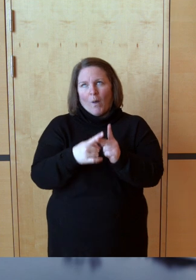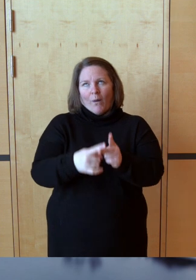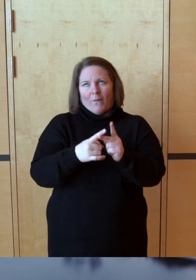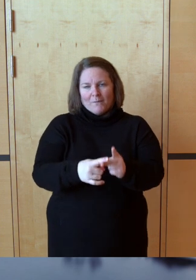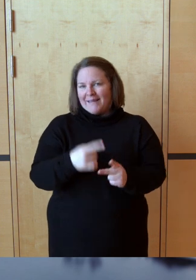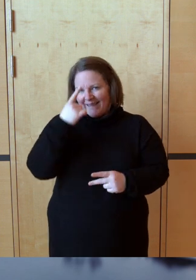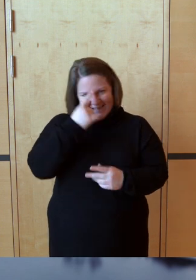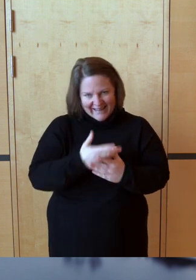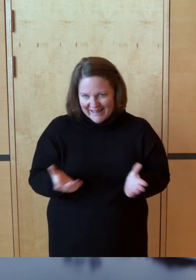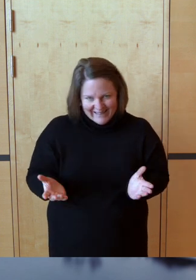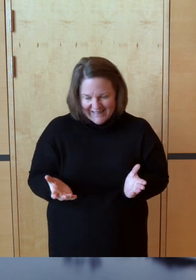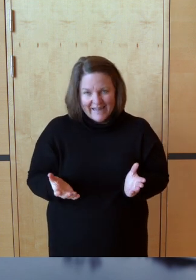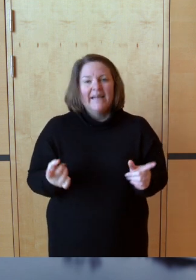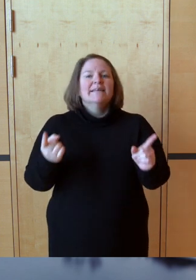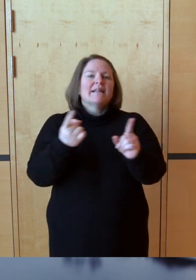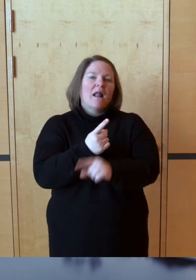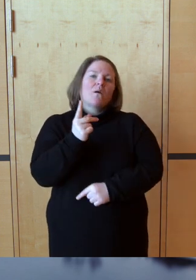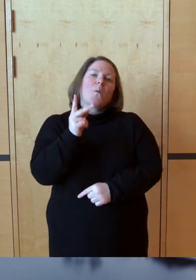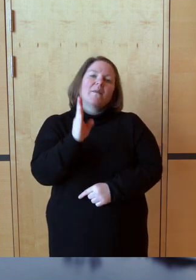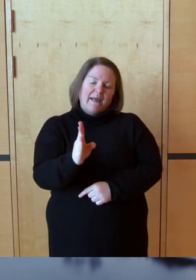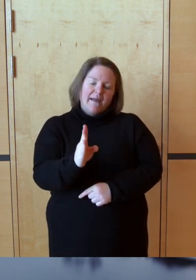Kristdemokraterna yrkar helt enkelt